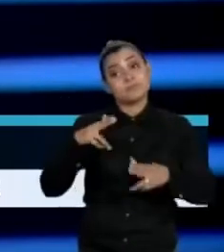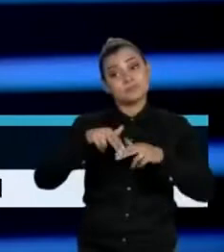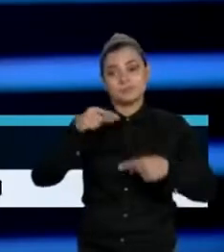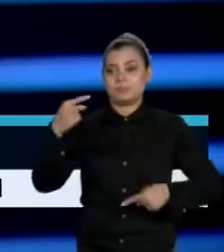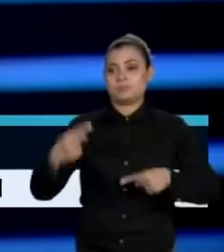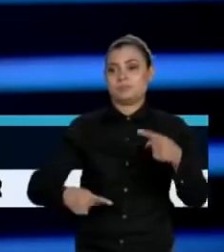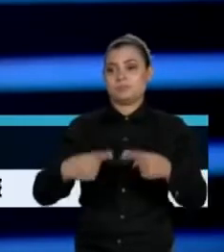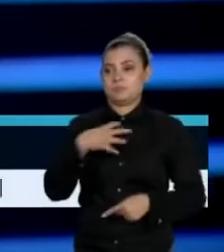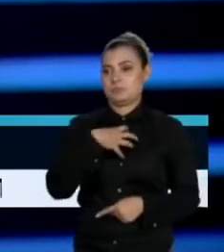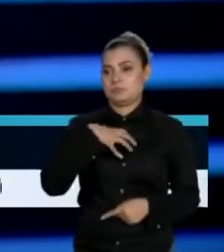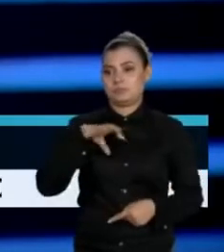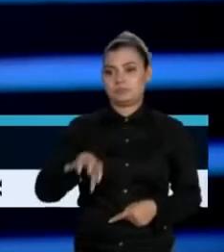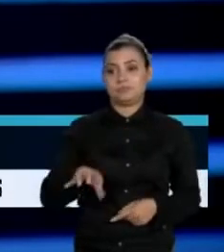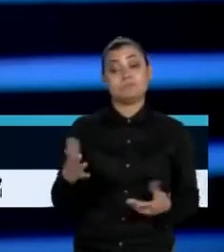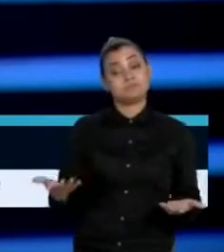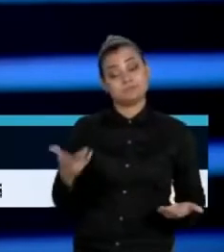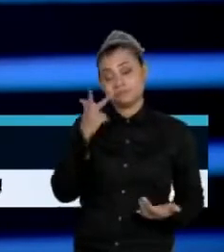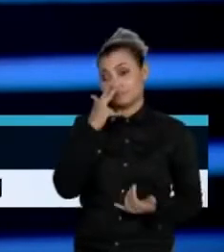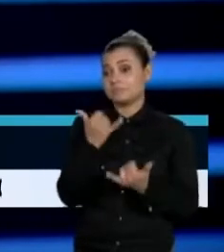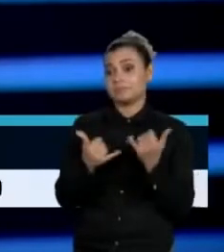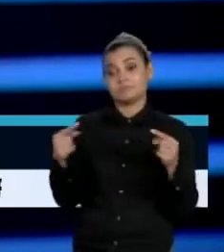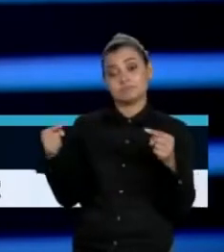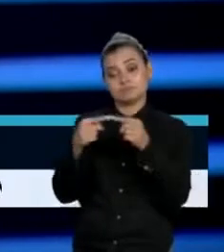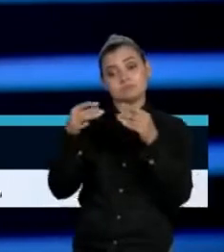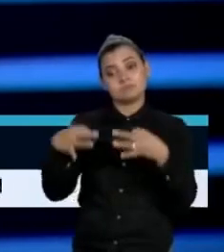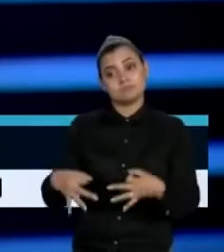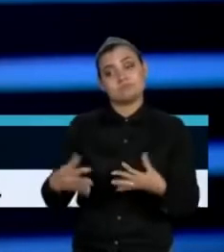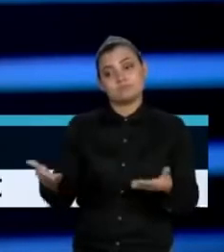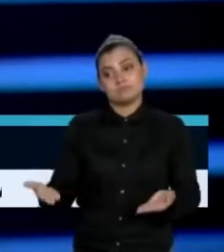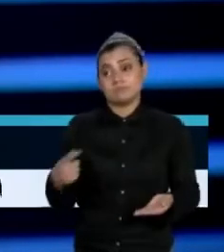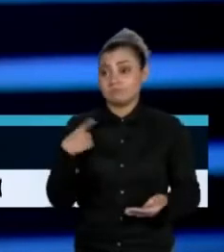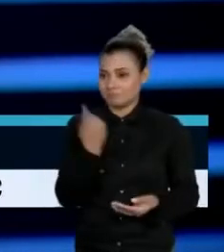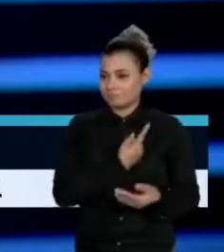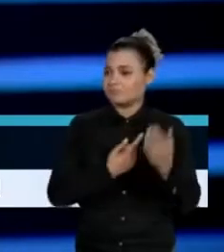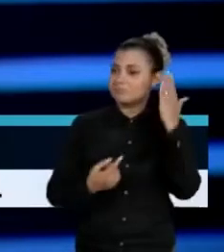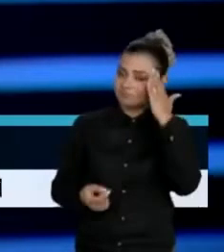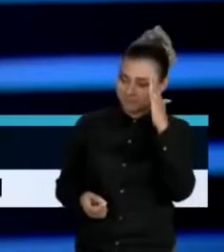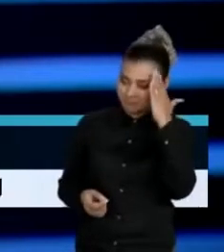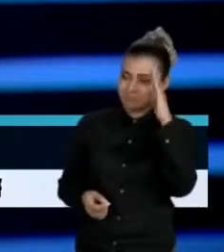me parece que que foi adequada evidente que nós saberemos apenas quando o